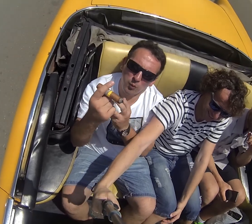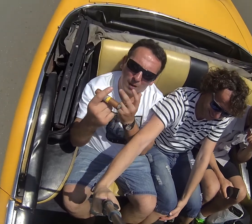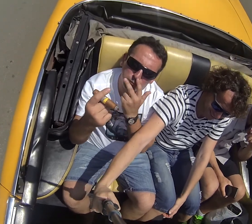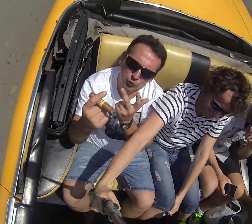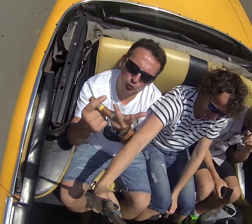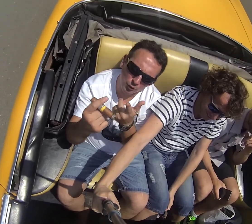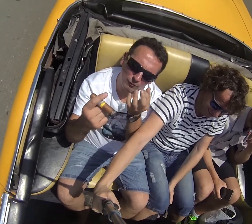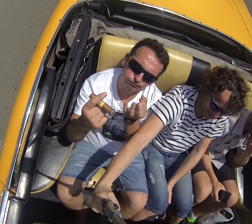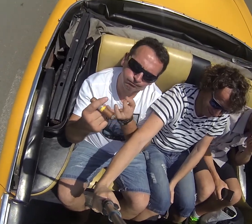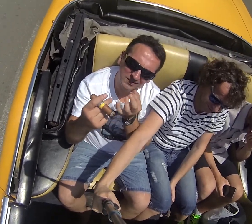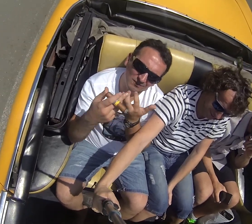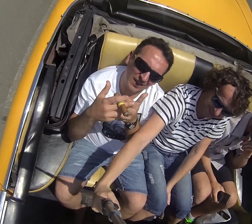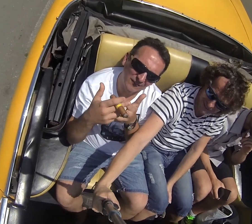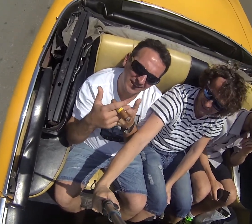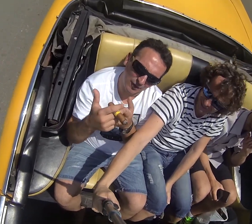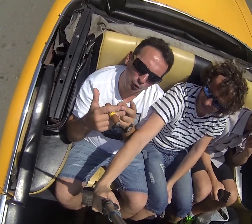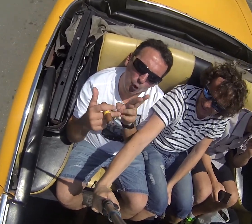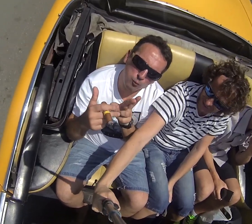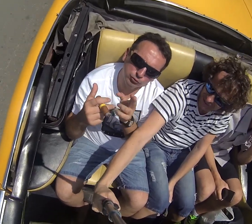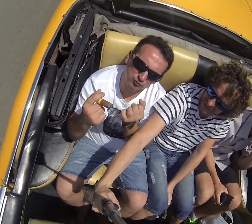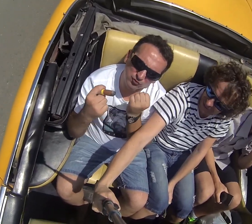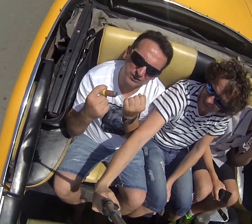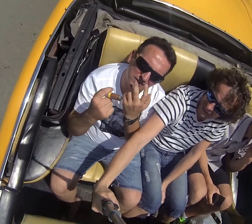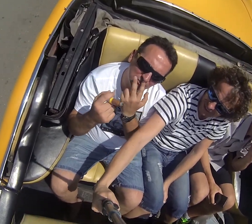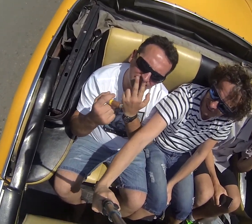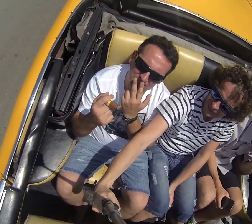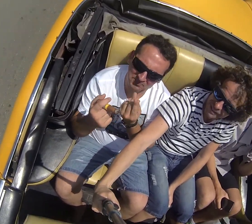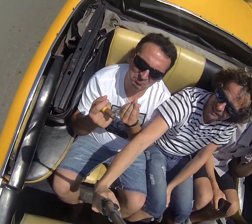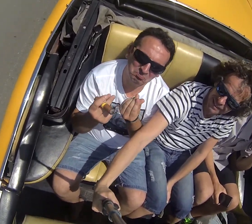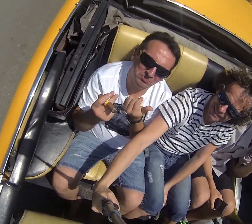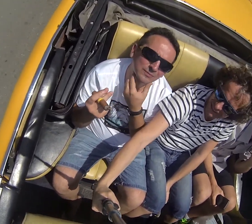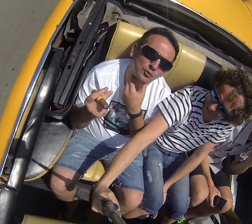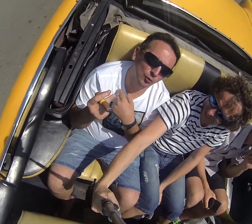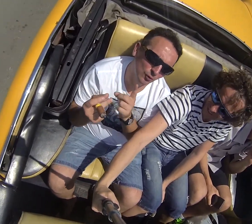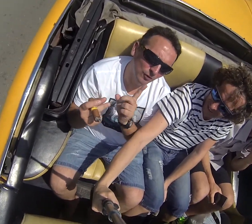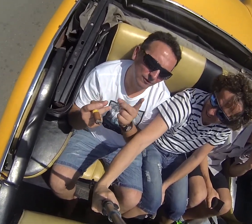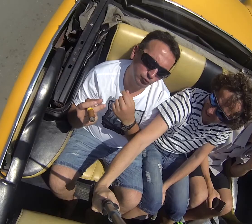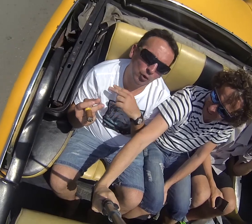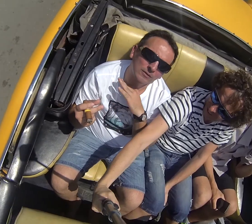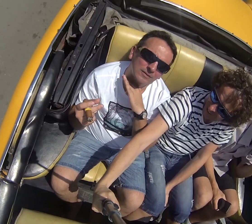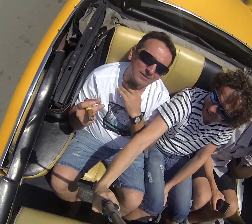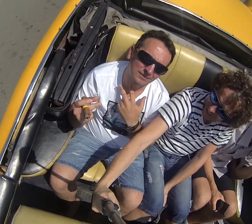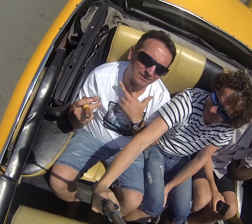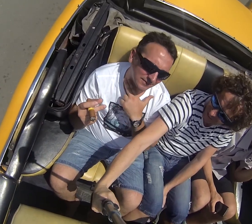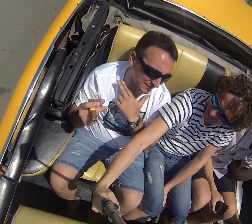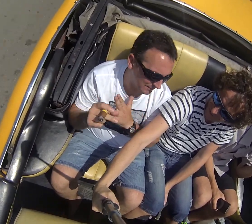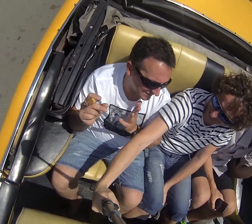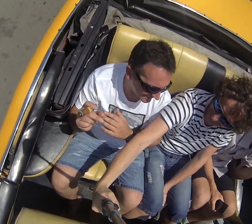Puro habano cubano fabricado aquí, yo no trago solo hasta aquí